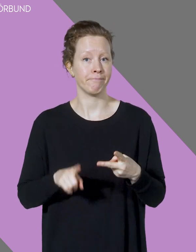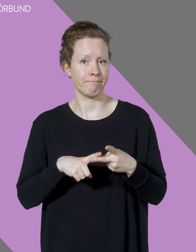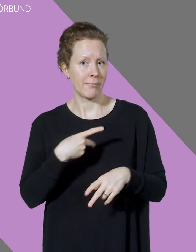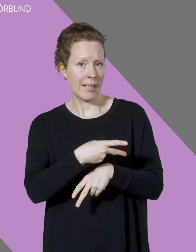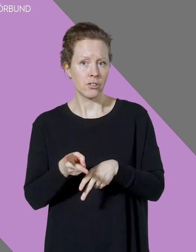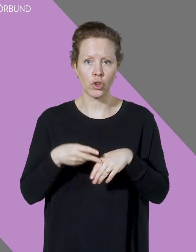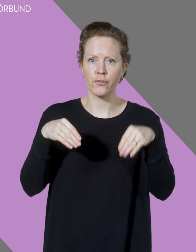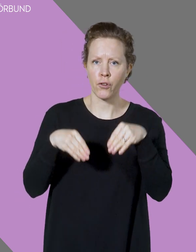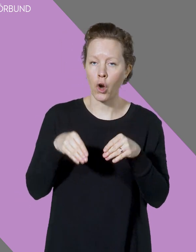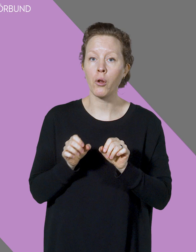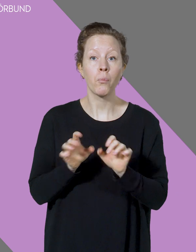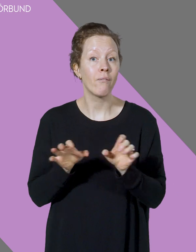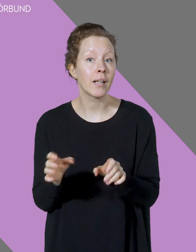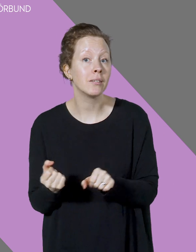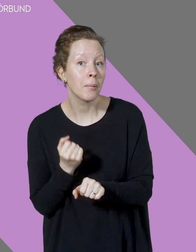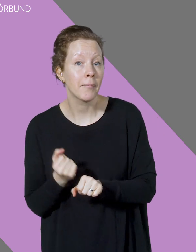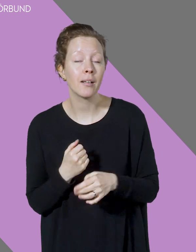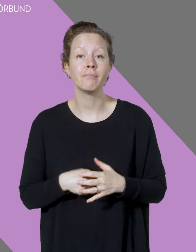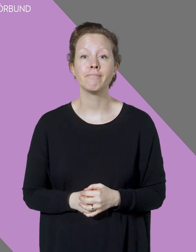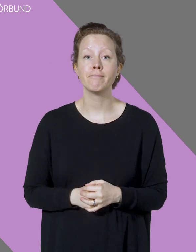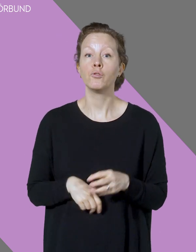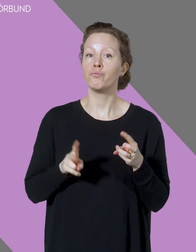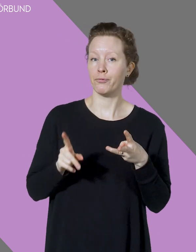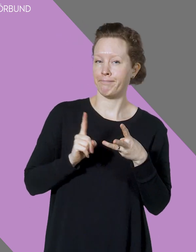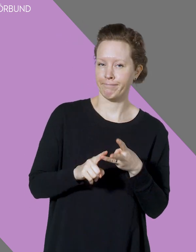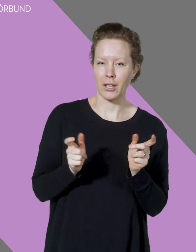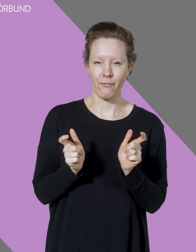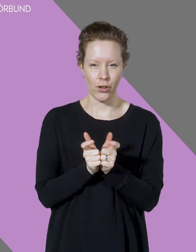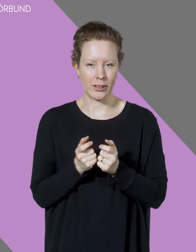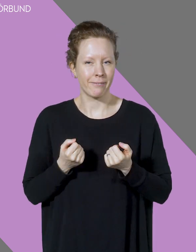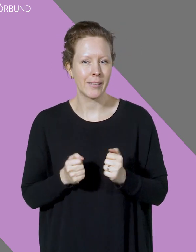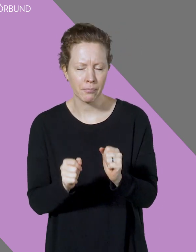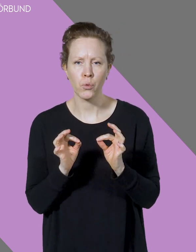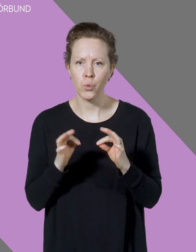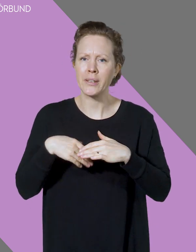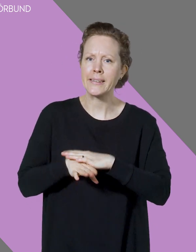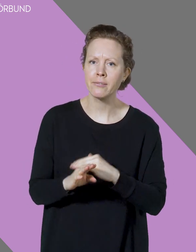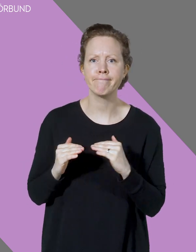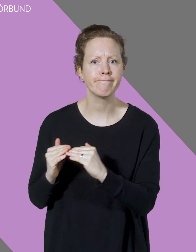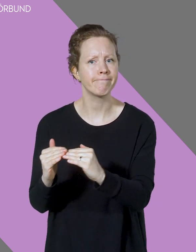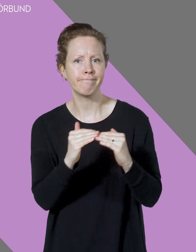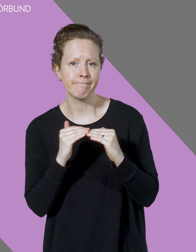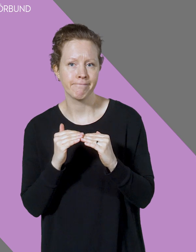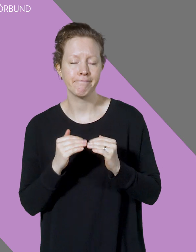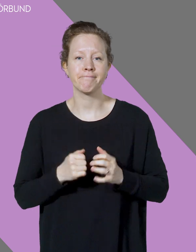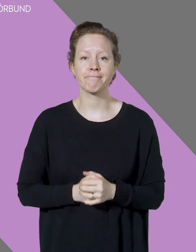påverkansarbetet inför riksdagsvalet och likabehandling i föreningsverksamheten.